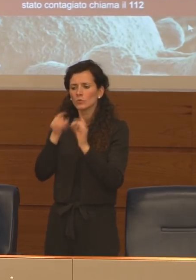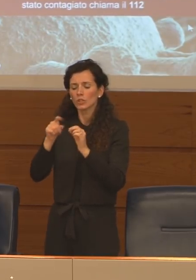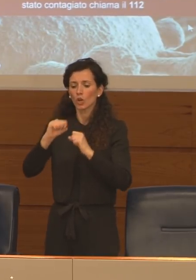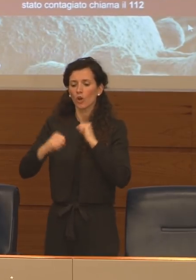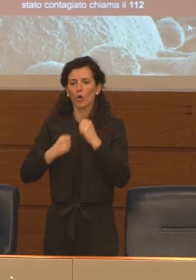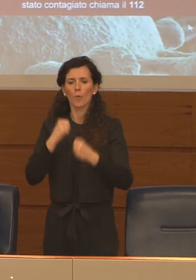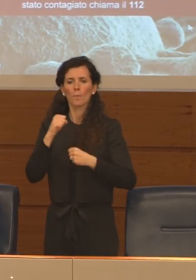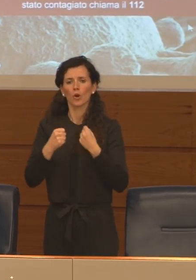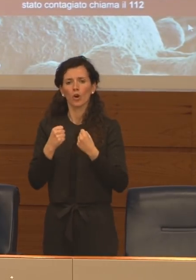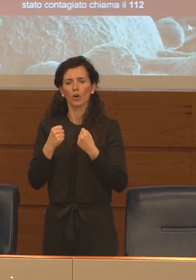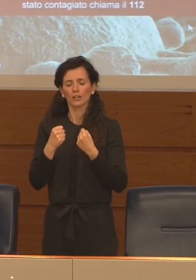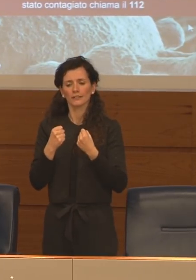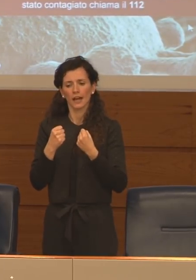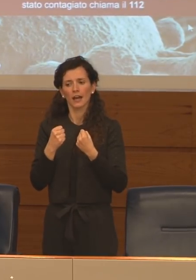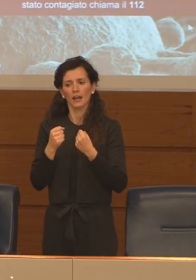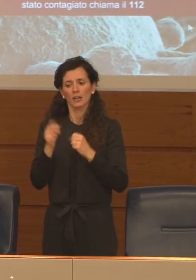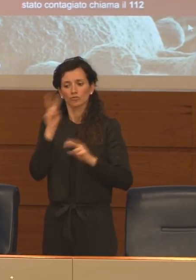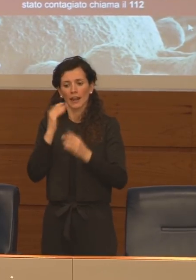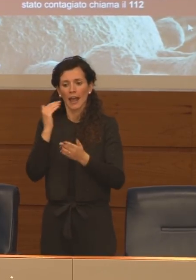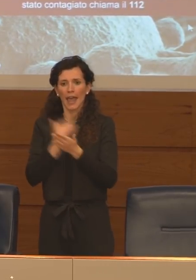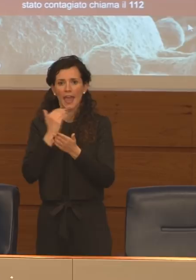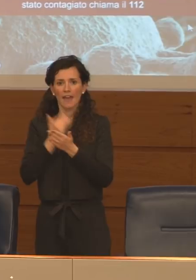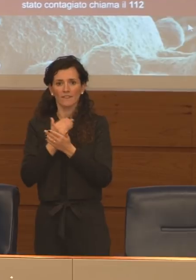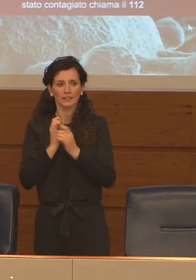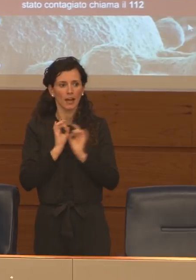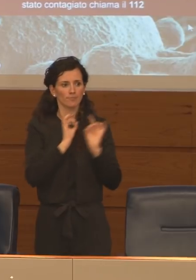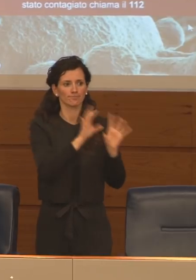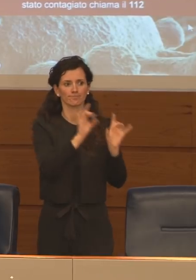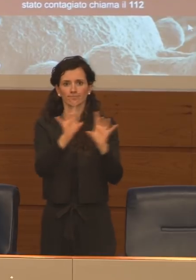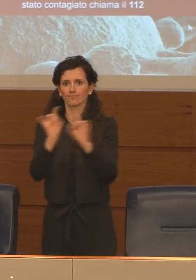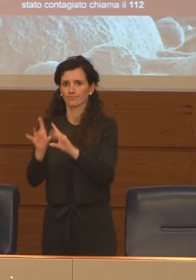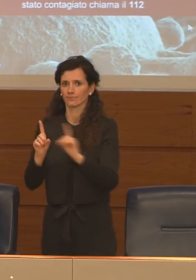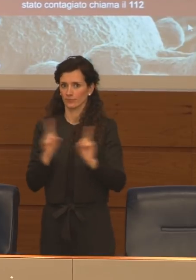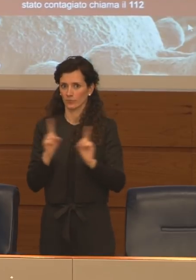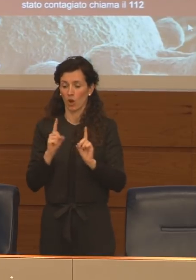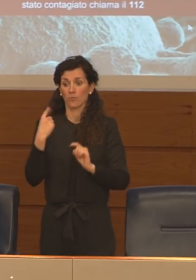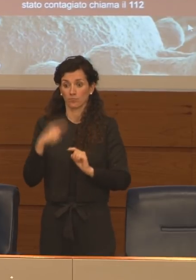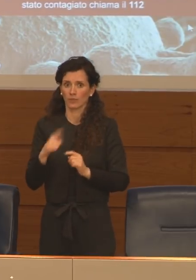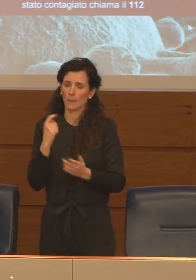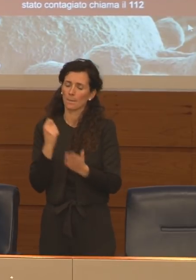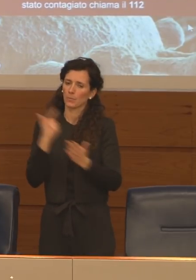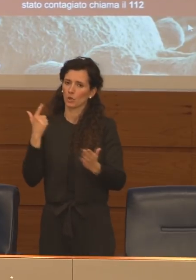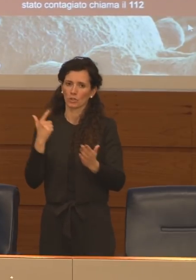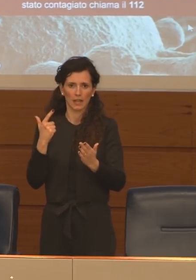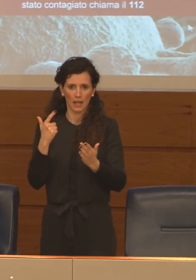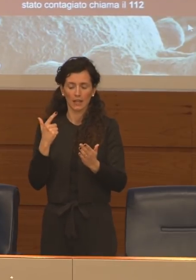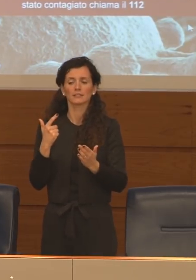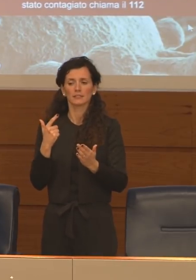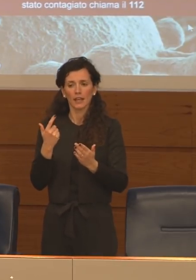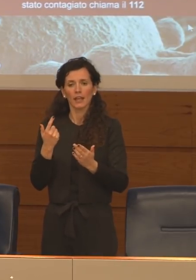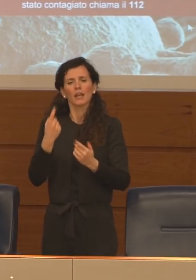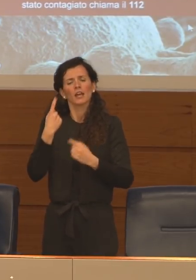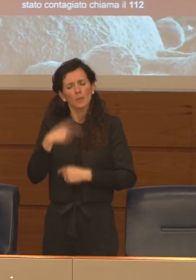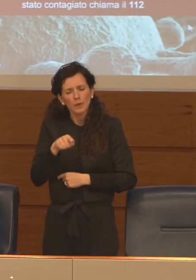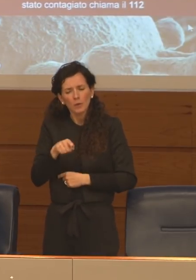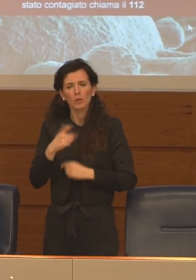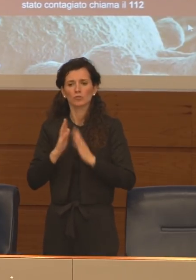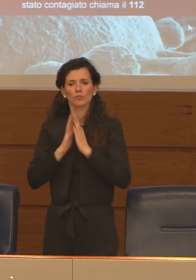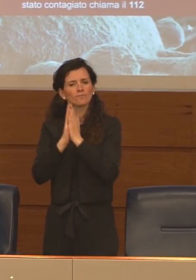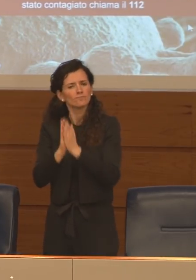l'infezione ad altri, questo è il lavoro più importante ma è anche questo uno dei motivi per cui si raccomandano i tamponi soprattutto